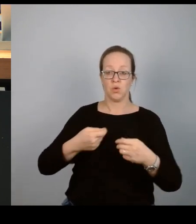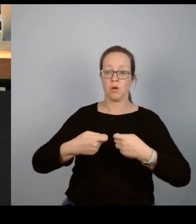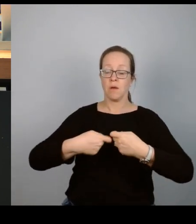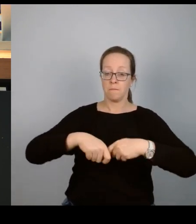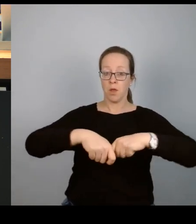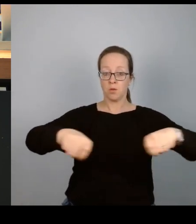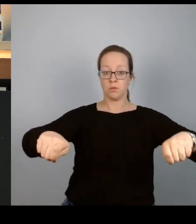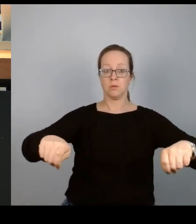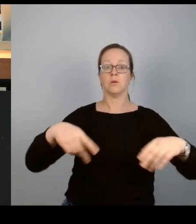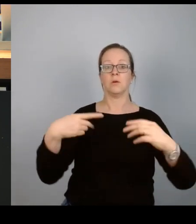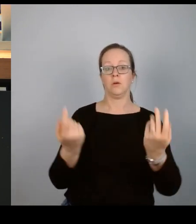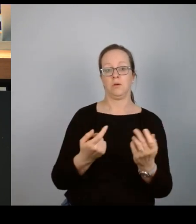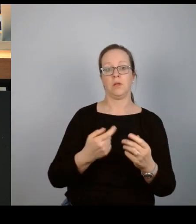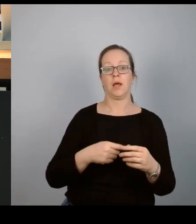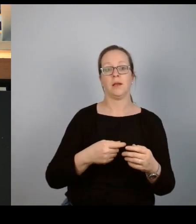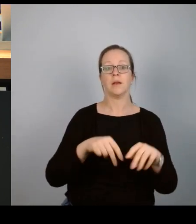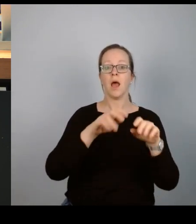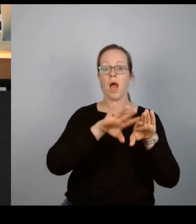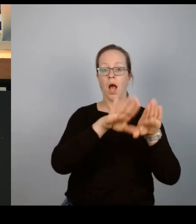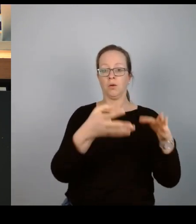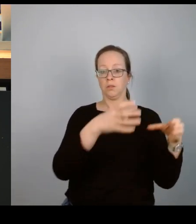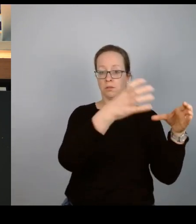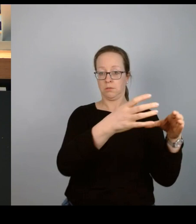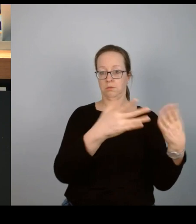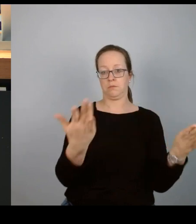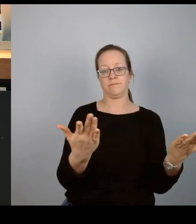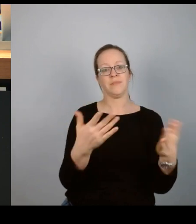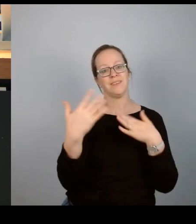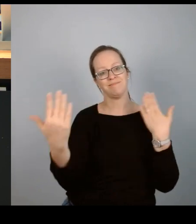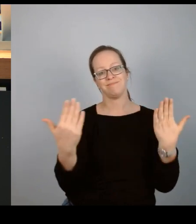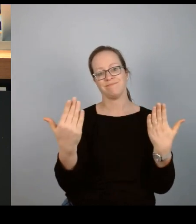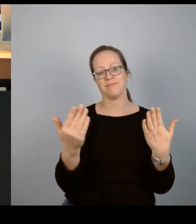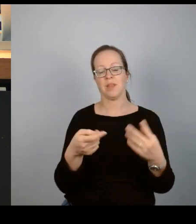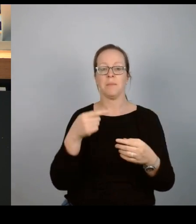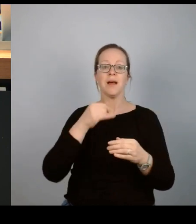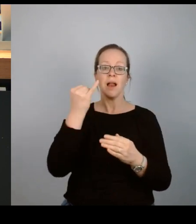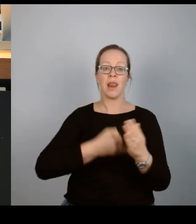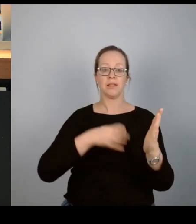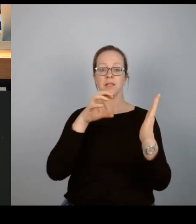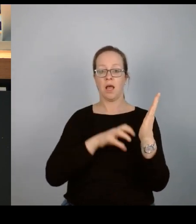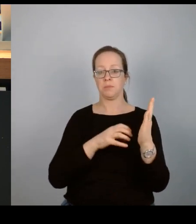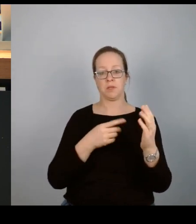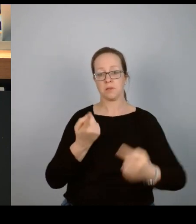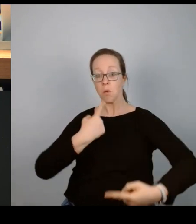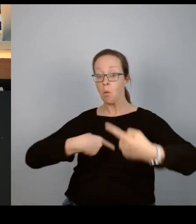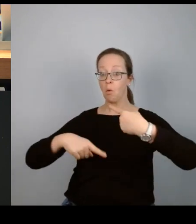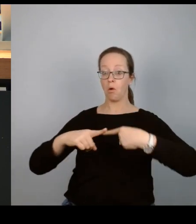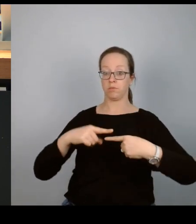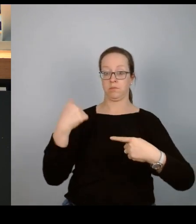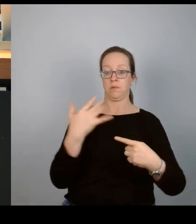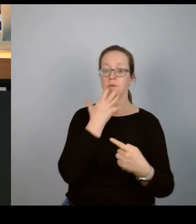auf Masse neu produzieren. Da müssen Sie sich klar werden und ich freue mich daher auch wirklich, dass wir in